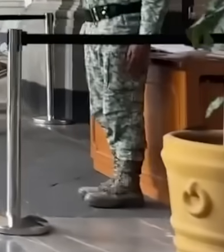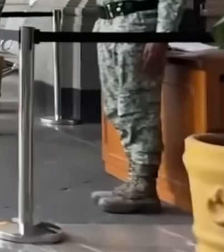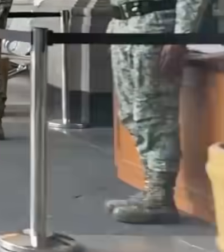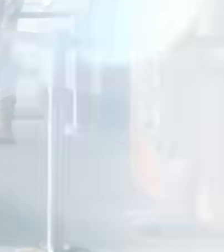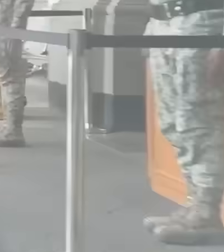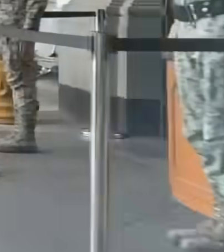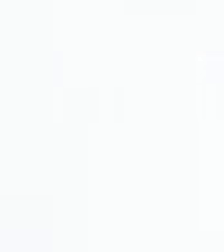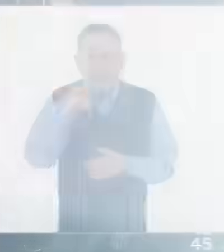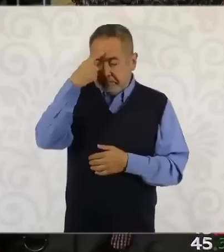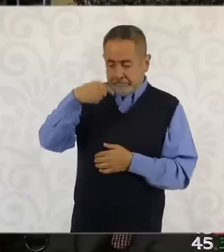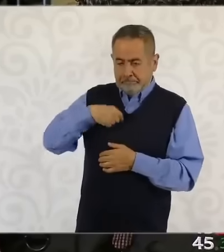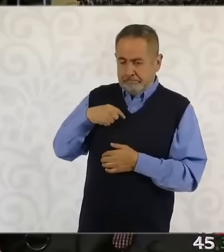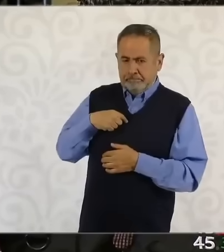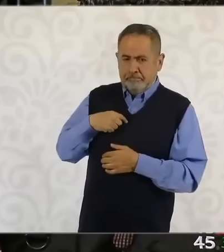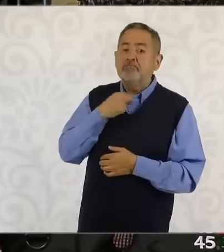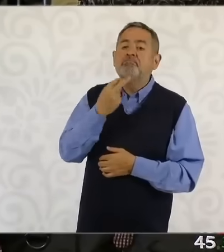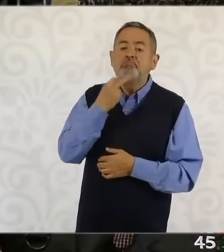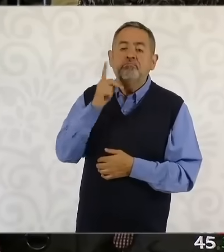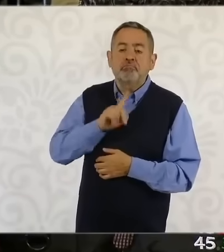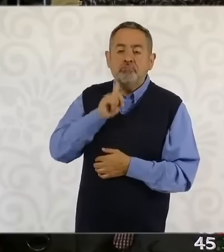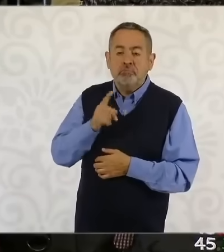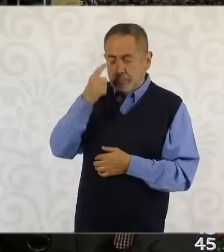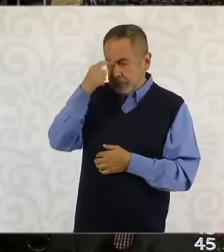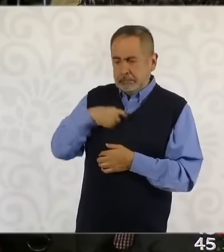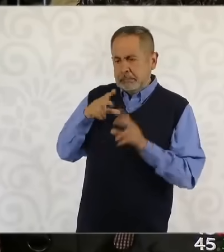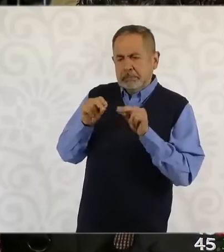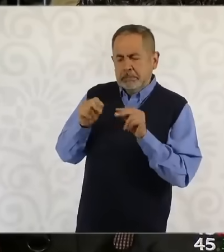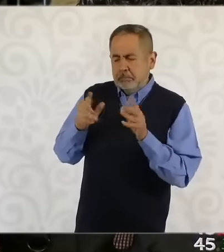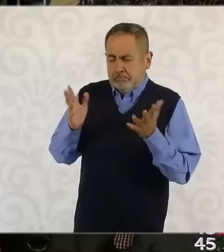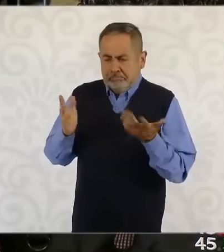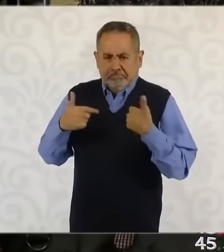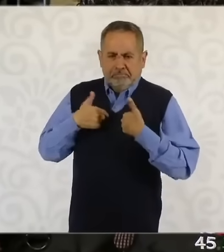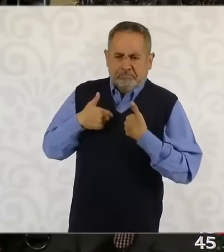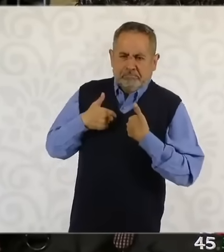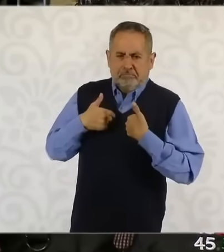llega nuevamente Reina la pseudoperiodista que siempre está buscando cómo dejar en mal